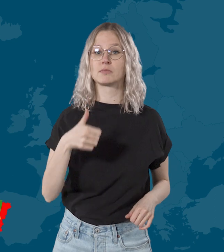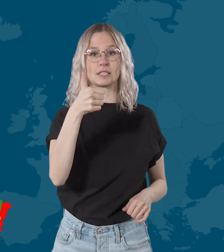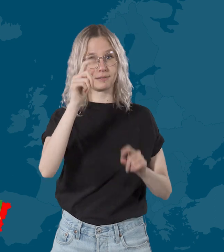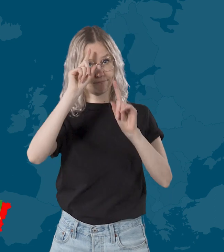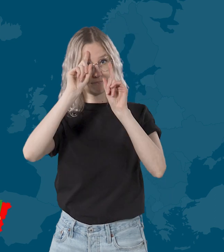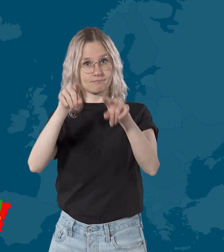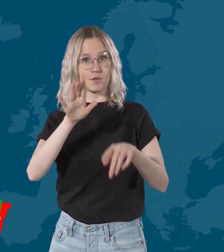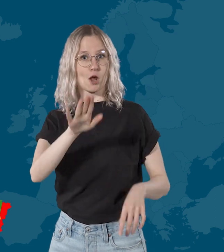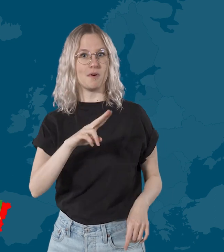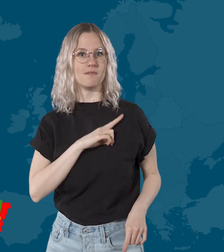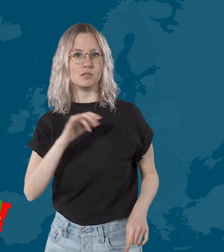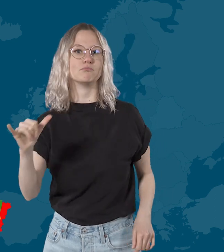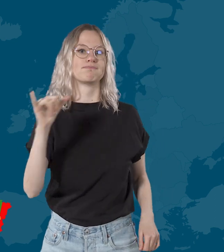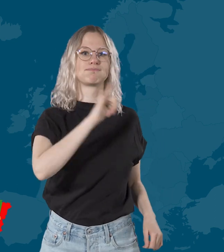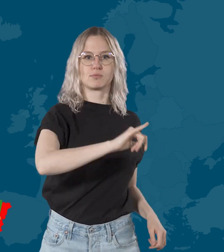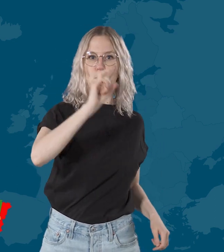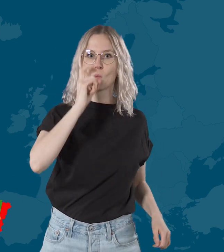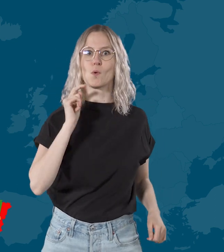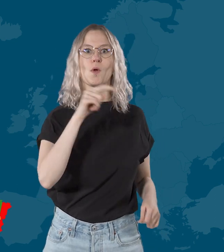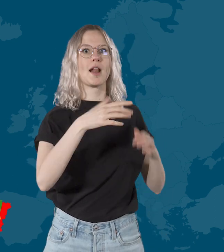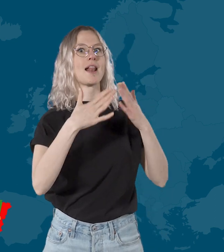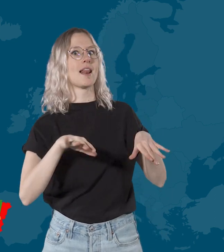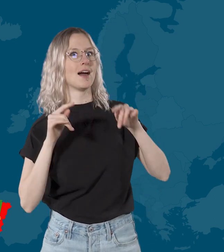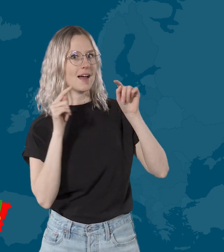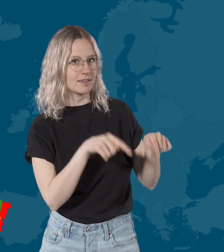Matkustat omatoimisesti paikan päälle.